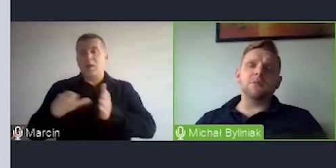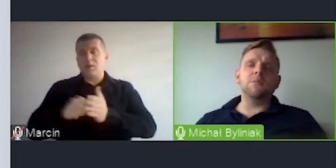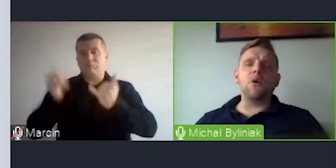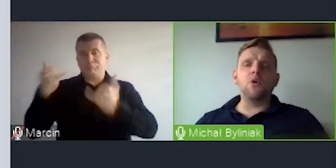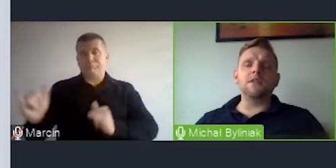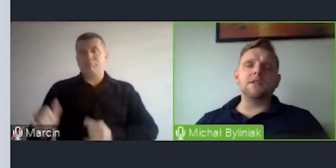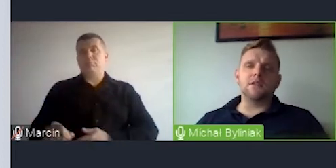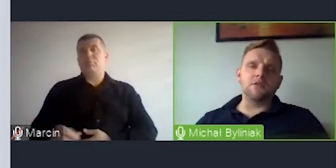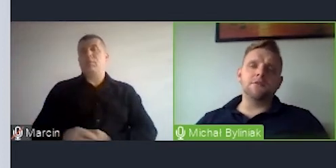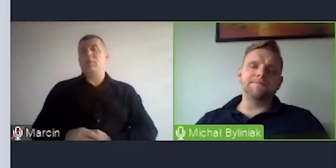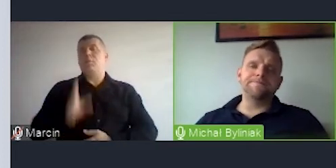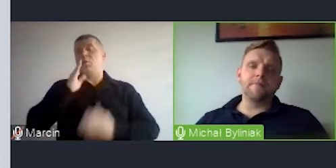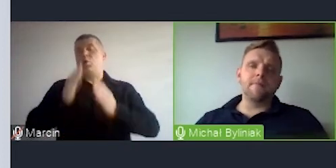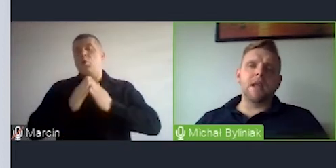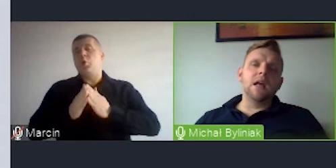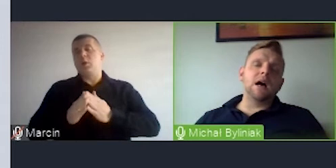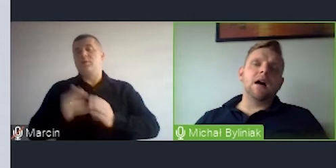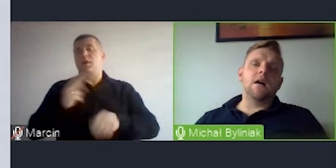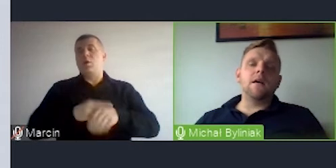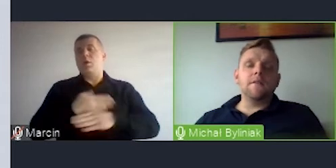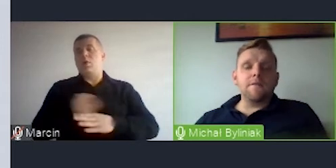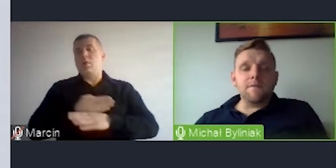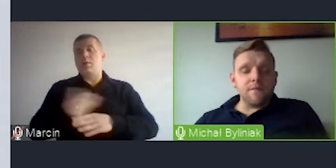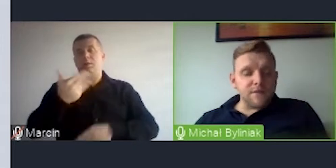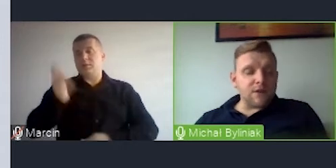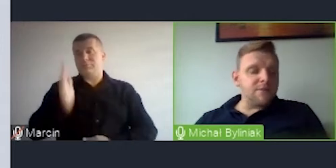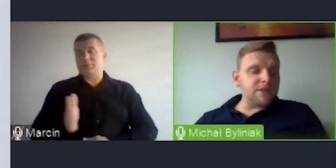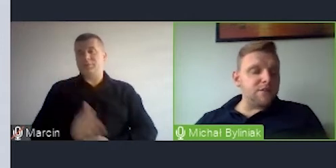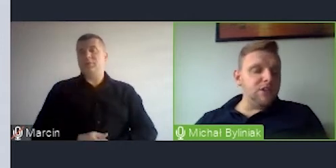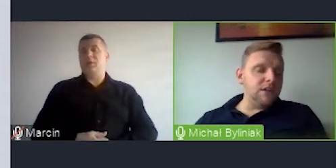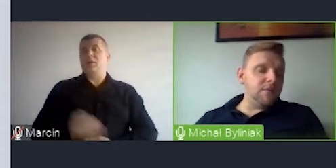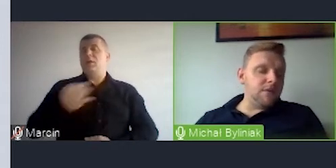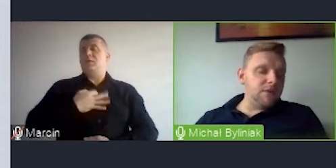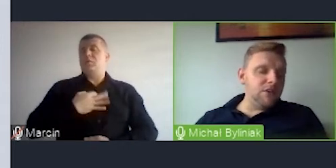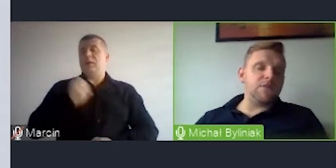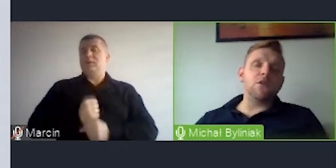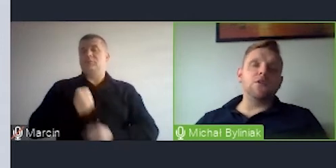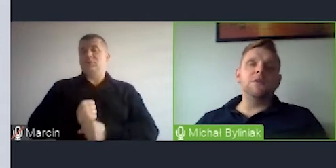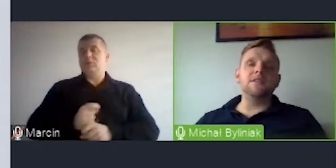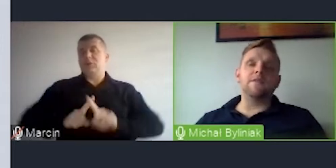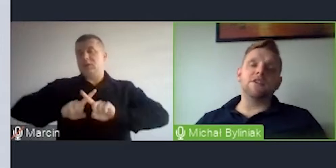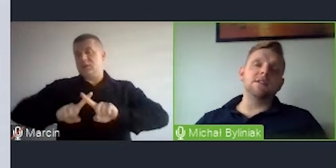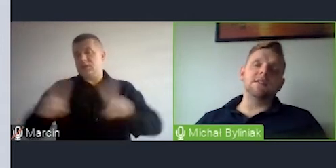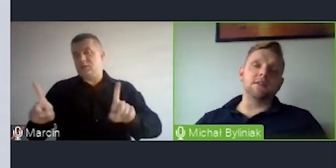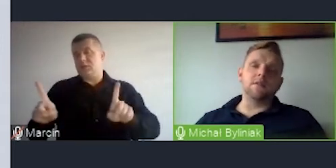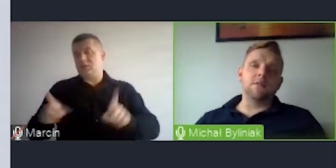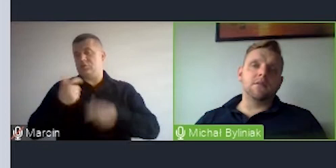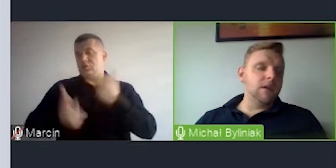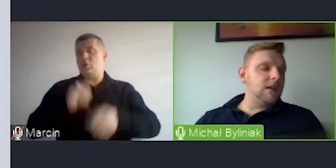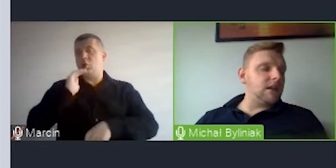żeby nie było ukrytych nadgodzin. Z własnym pracownikiem nie wolno mi zawrzeć zlecenia.